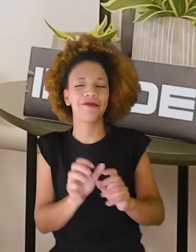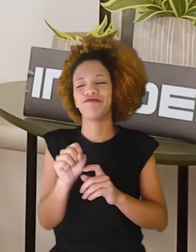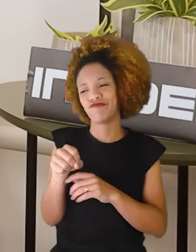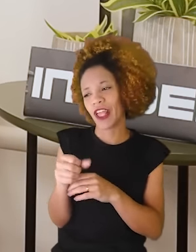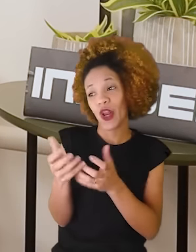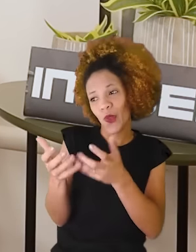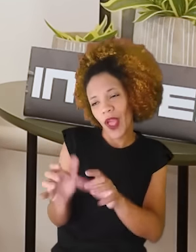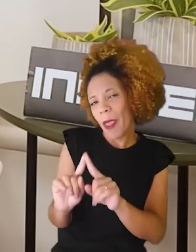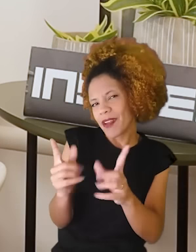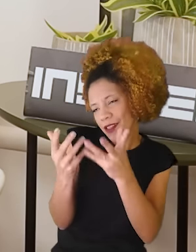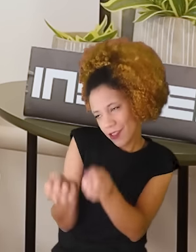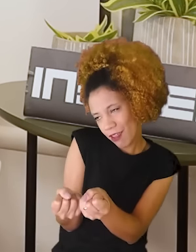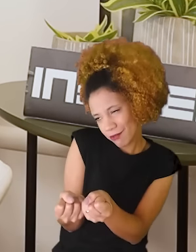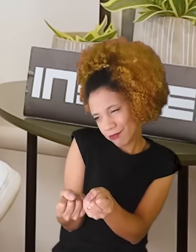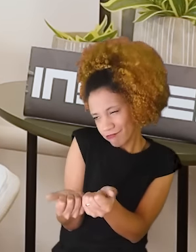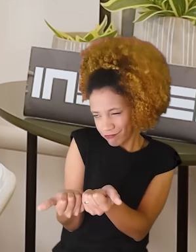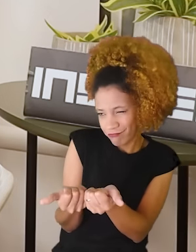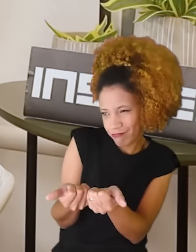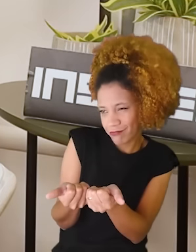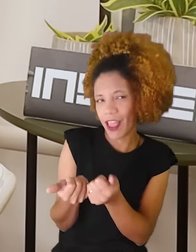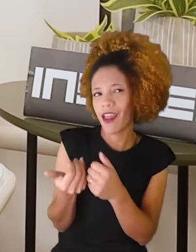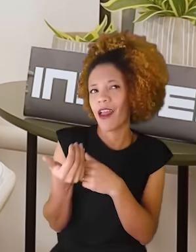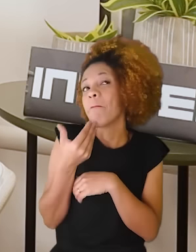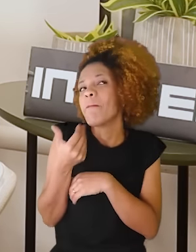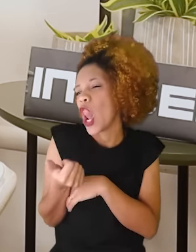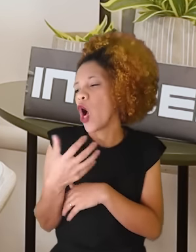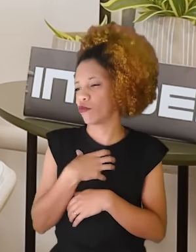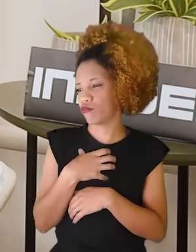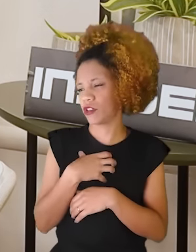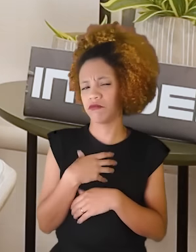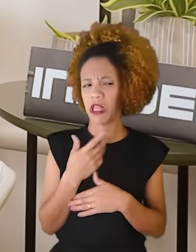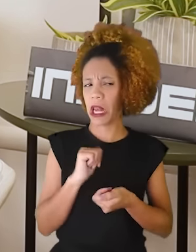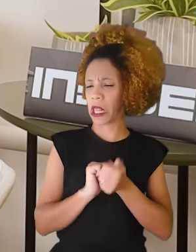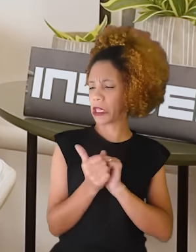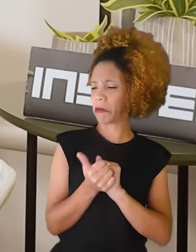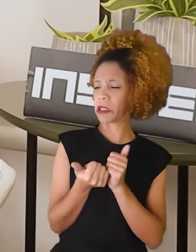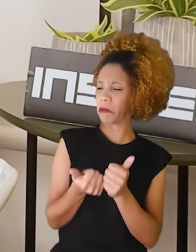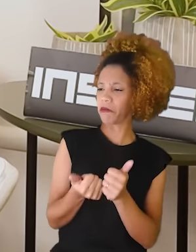queria mas ele aceita sabe ti ele aceita melhor até do que eu ele lida muito bem com isso você